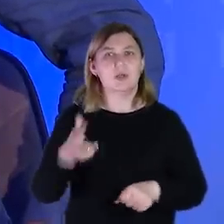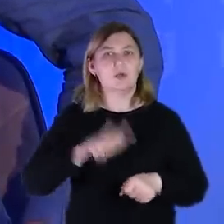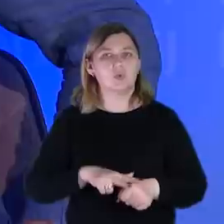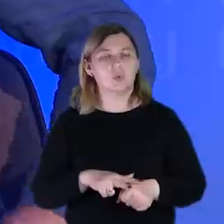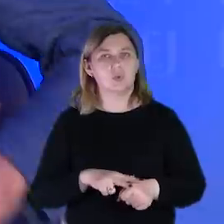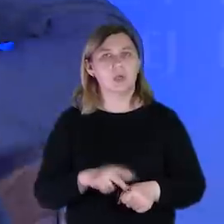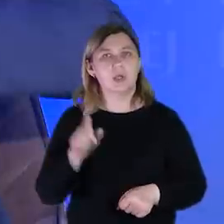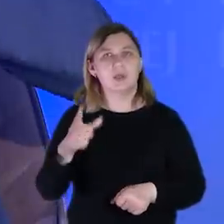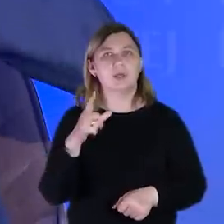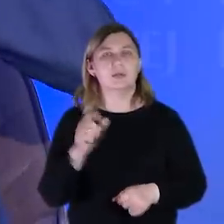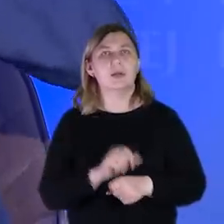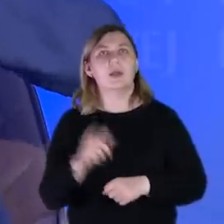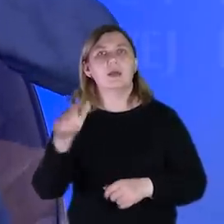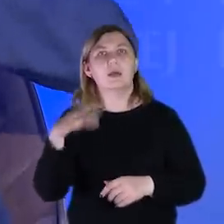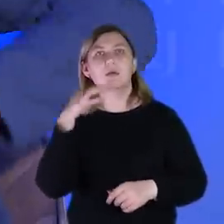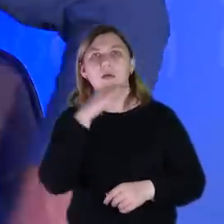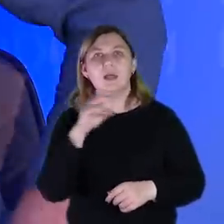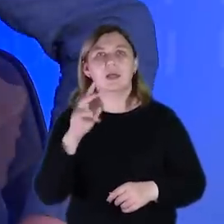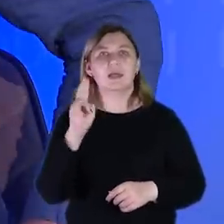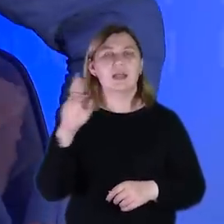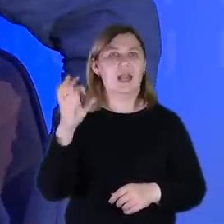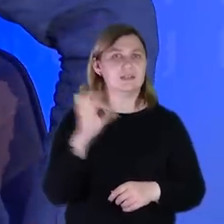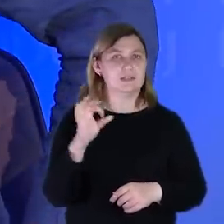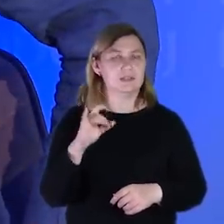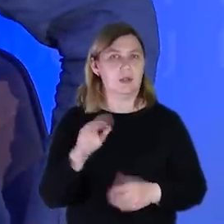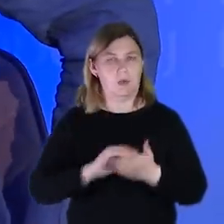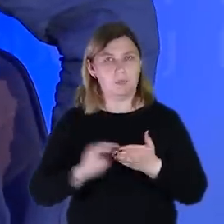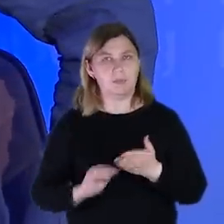tego smaku, barwy tej kresowej... Doskonale opisuje. -No ja